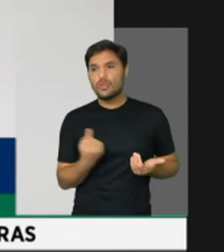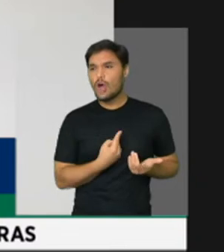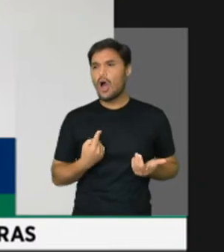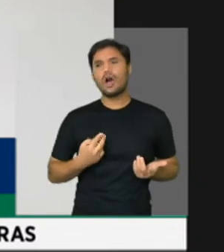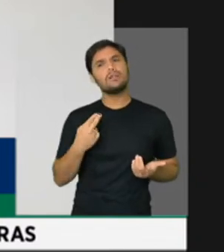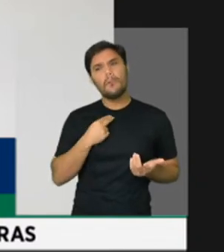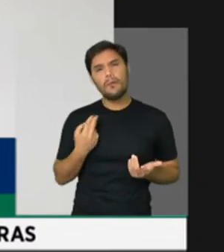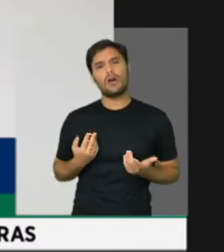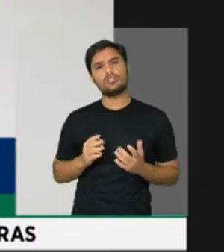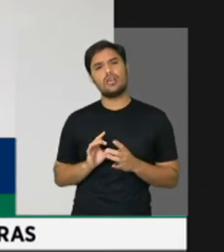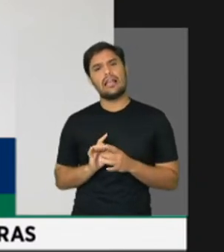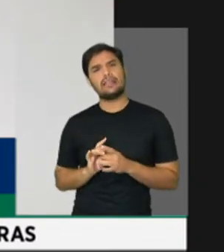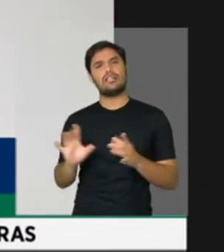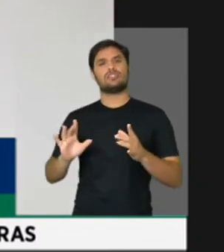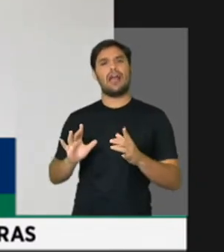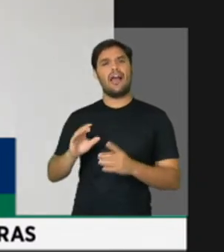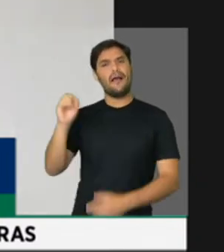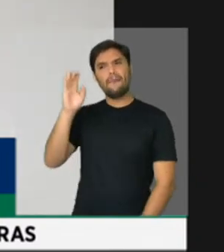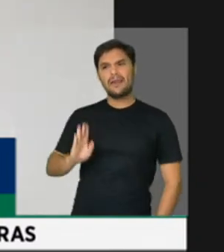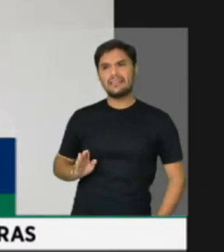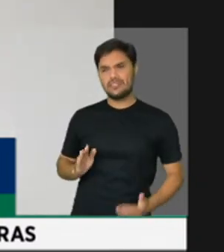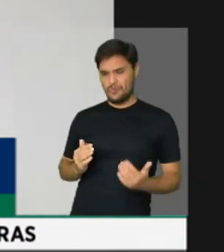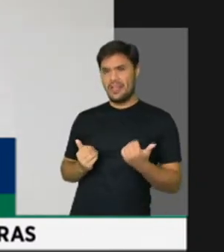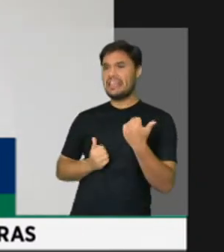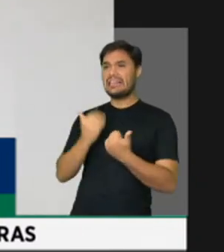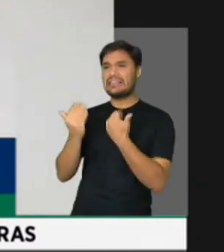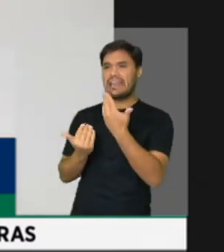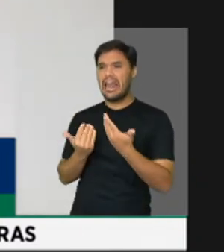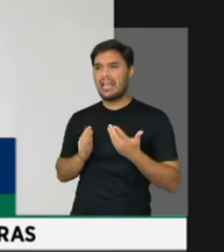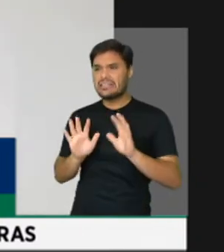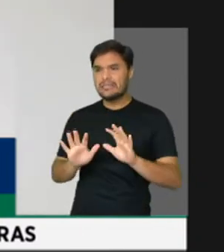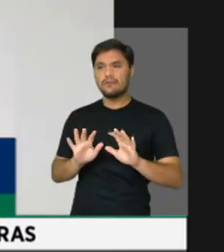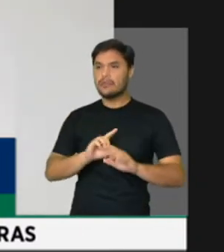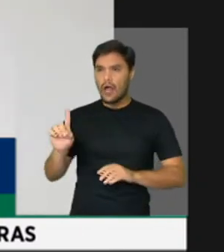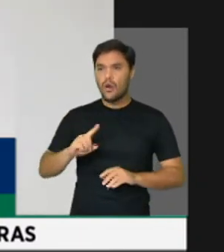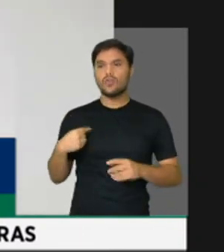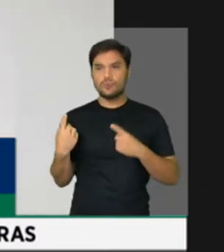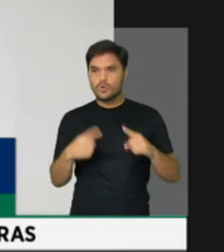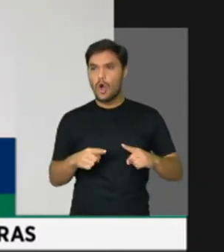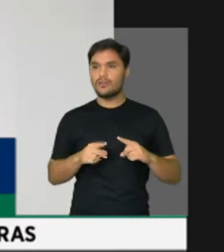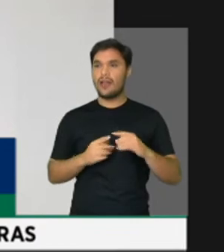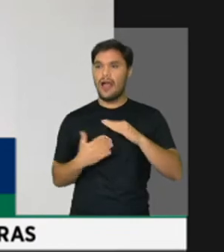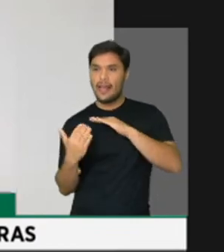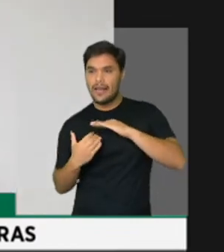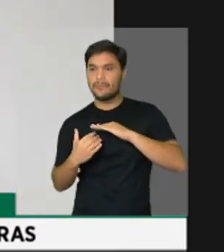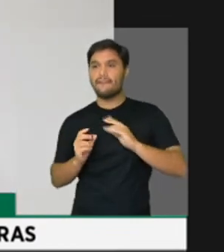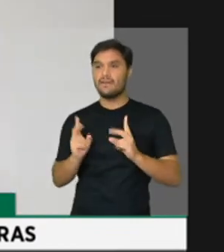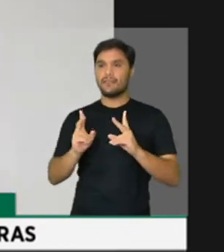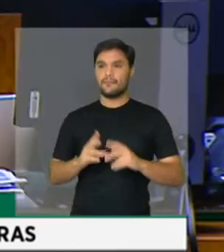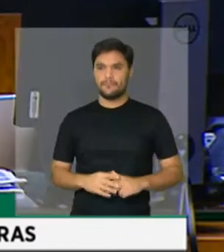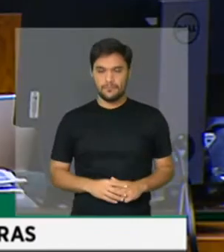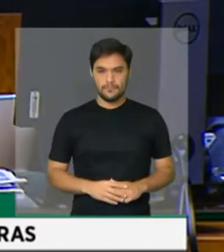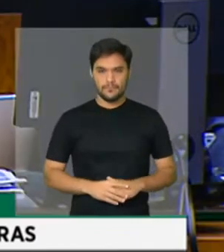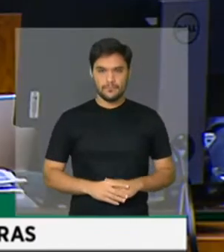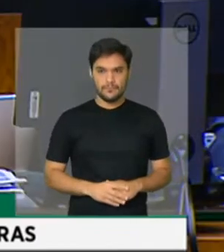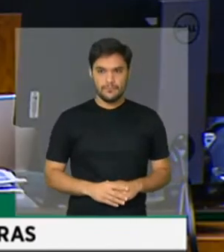CONDIÇÕES DE VIDA DA POPULAÇÃO BRASILEIRA, EM QUE AS PESSOAS NÃO TÊM DINHEIRO SEQUER PRA COMPRAR GÁS E PRA COMPRAR COMIDA PRA PODER